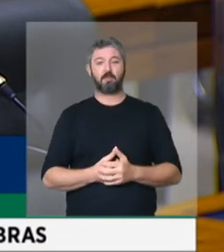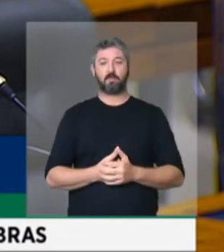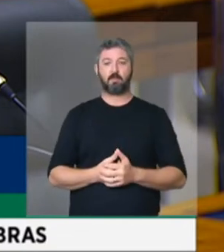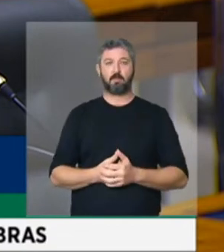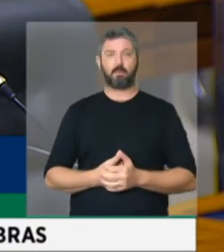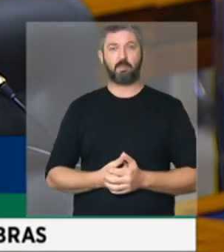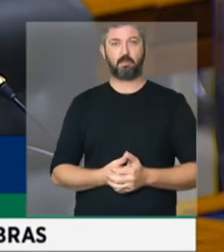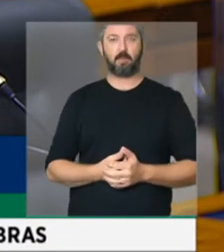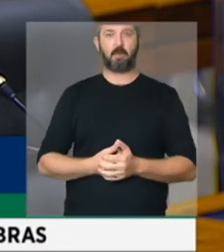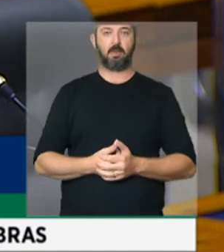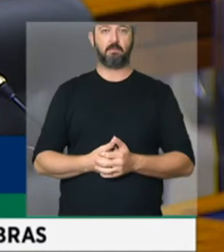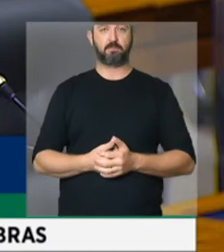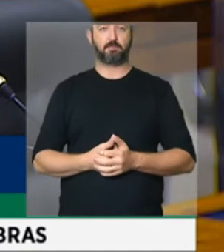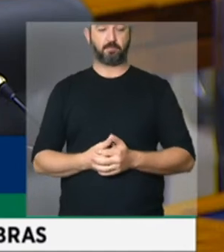QUE ESTOU APONTANDO AQUI, PRIMEIRO, CONTESTAR A FORMA